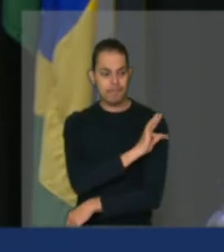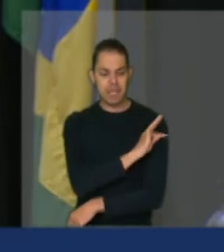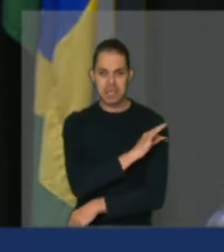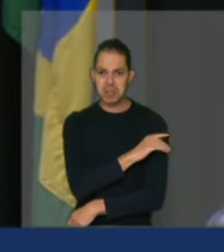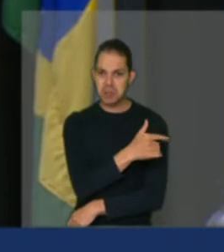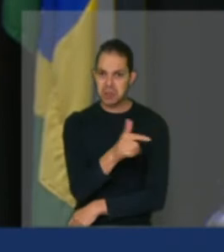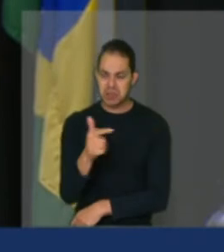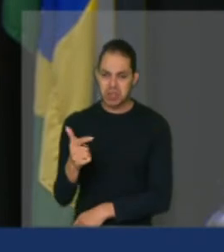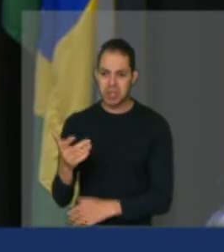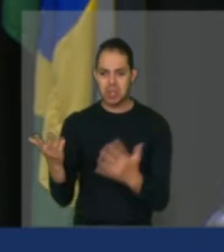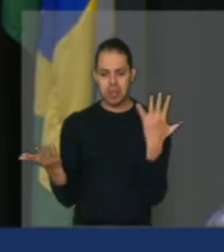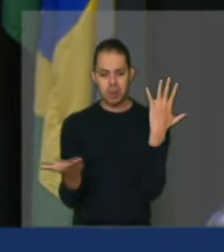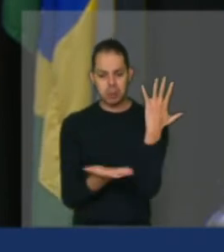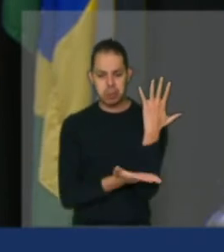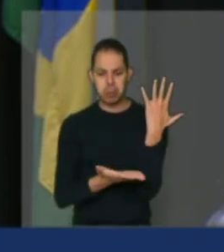CAPINAVA NO CABO DA ENXADA, SACOLA DE ADUBO NO OMBRO,